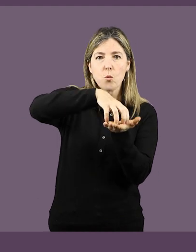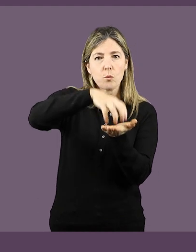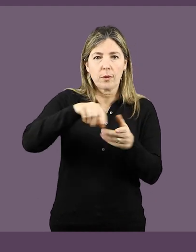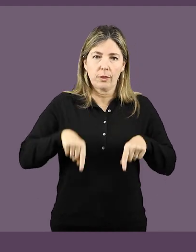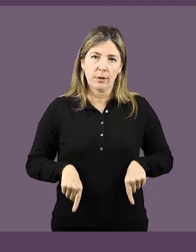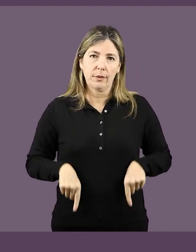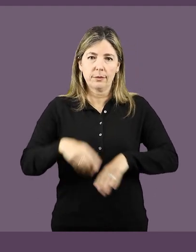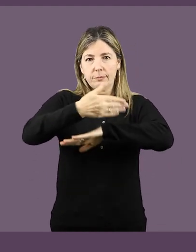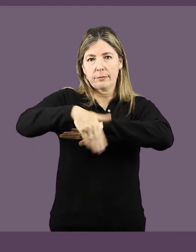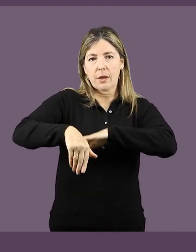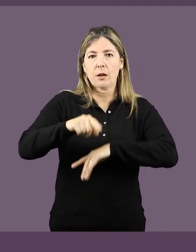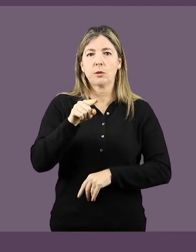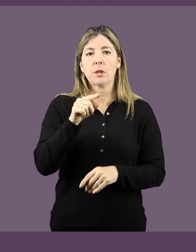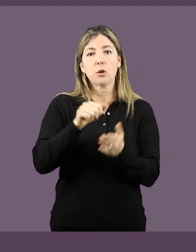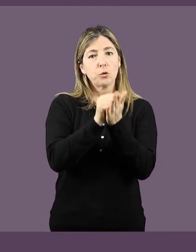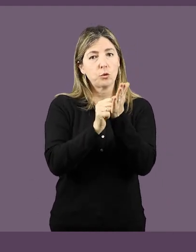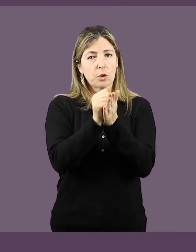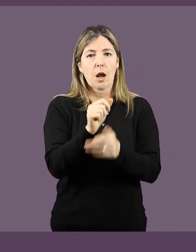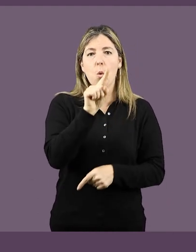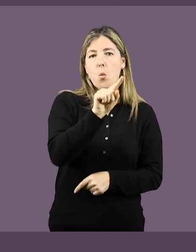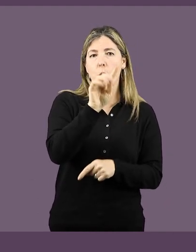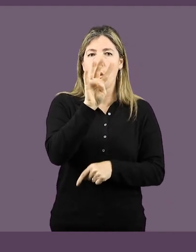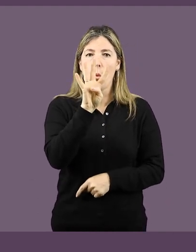Podemos ir al Anexo de la Intendencia de Montevideo,